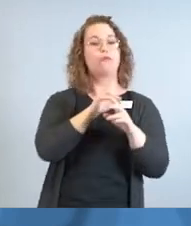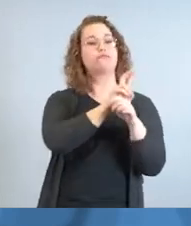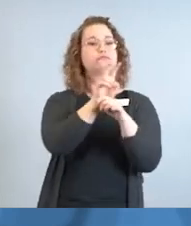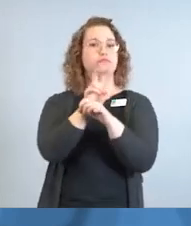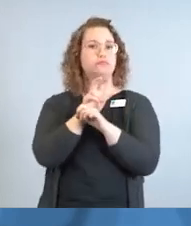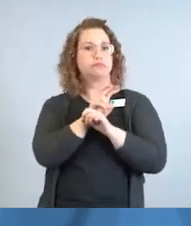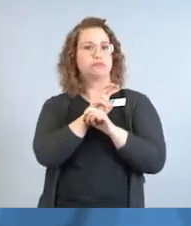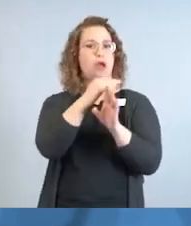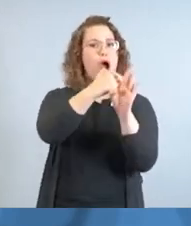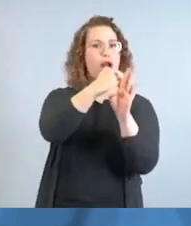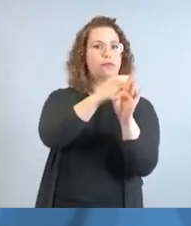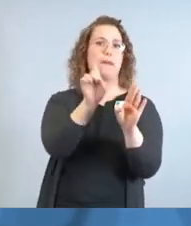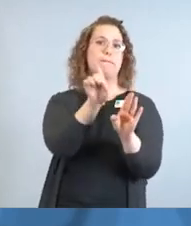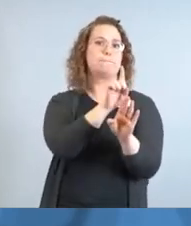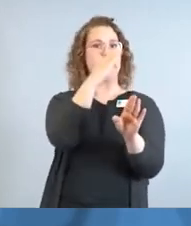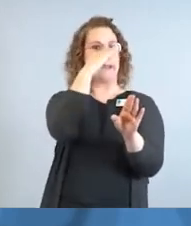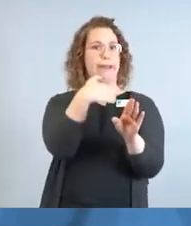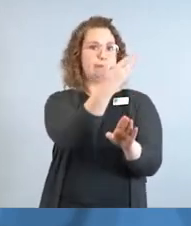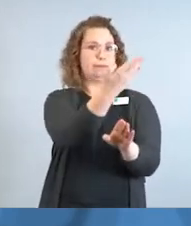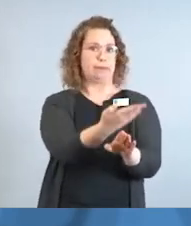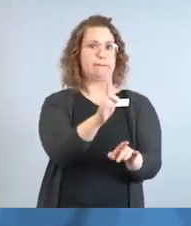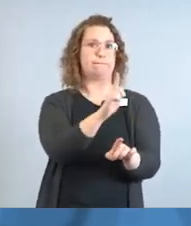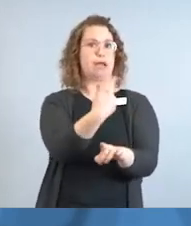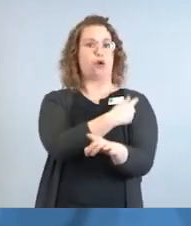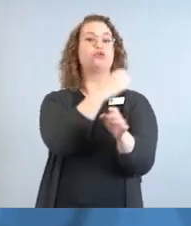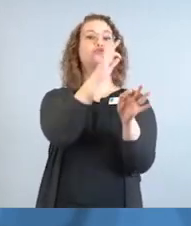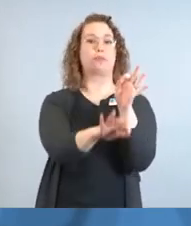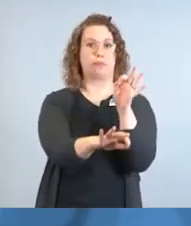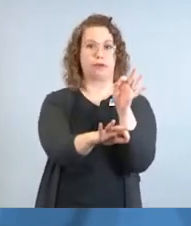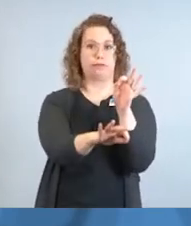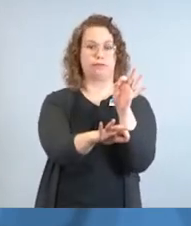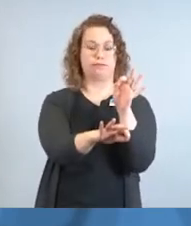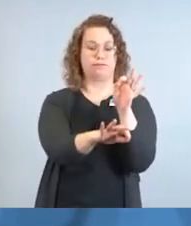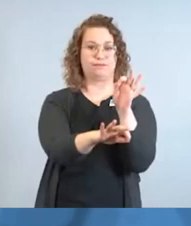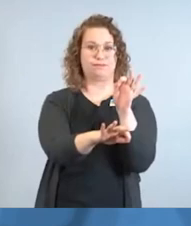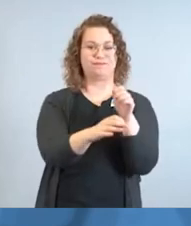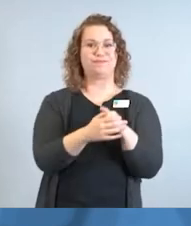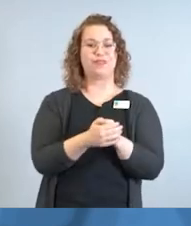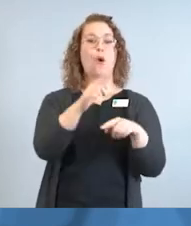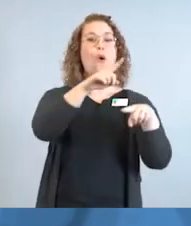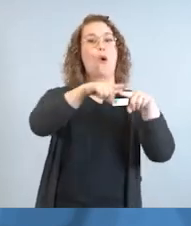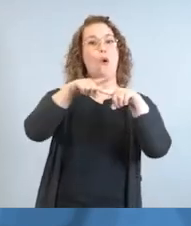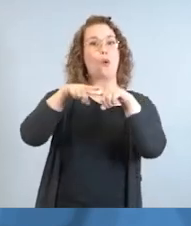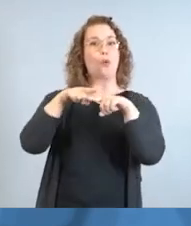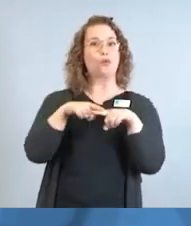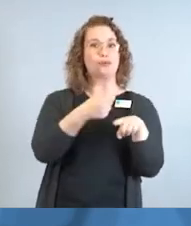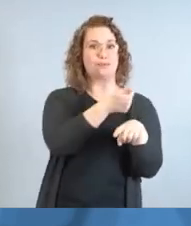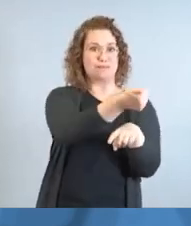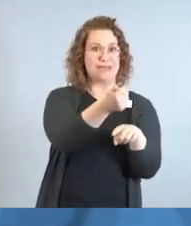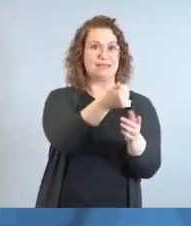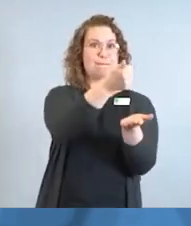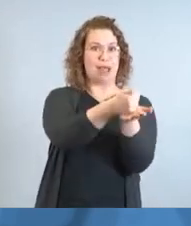Ainoa valinta tässä on ehkä ollut se, että monet kunnat ovat päättäneet, että he ilmoittavat ajanvarauksessa,